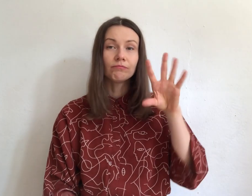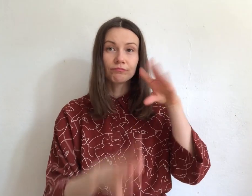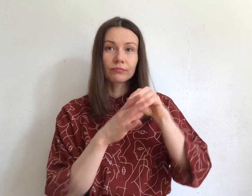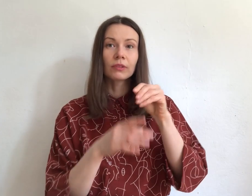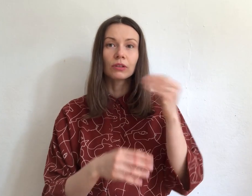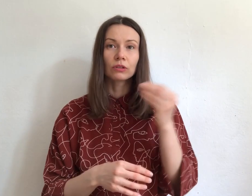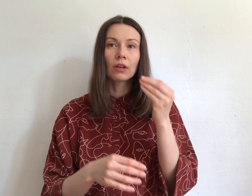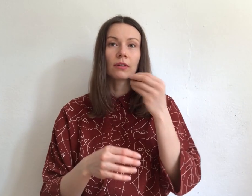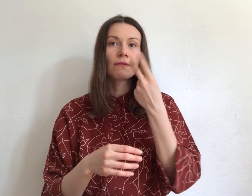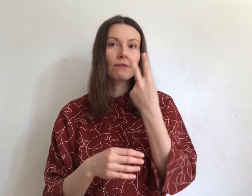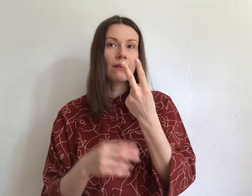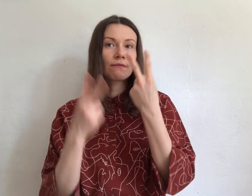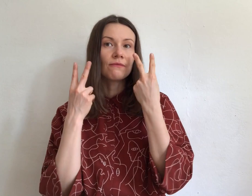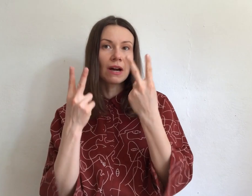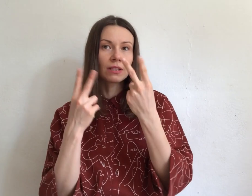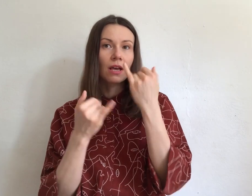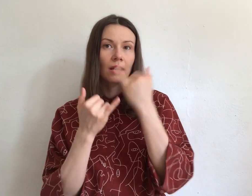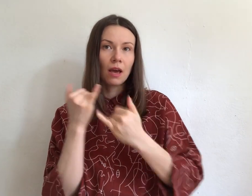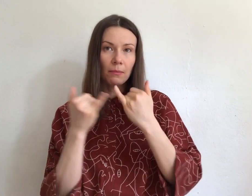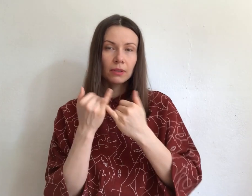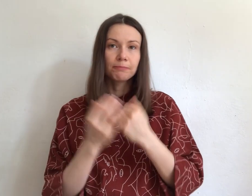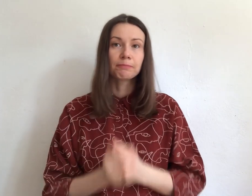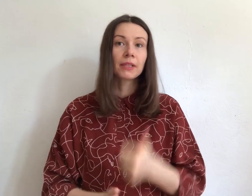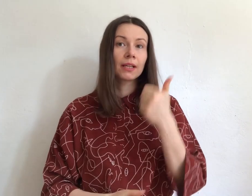Na VV składają się 2 elementy: